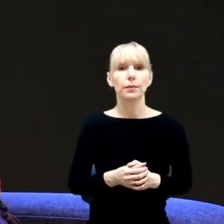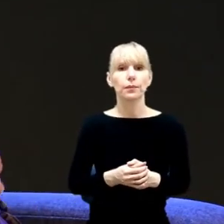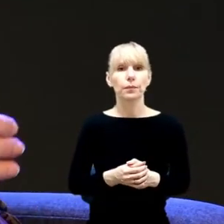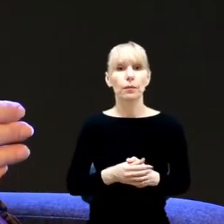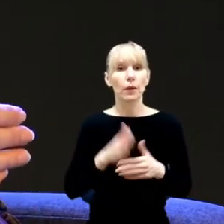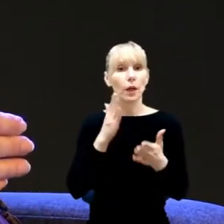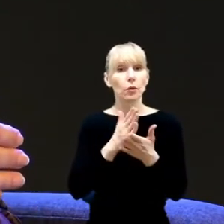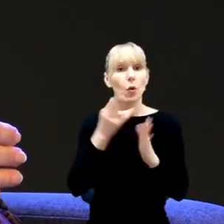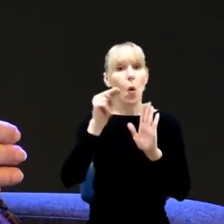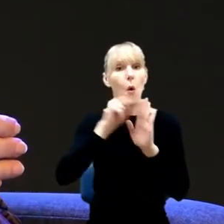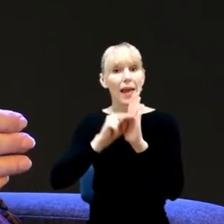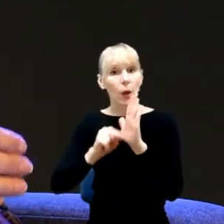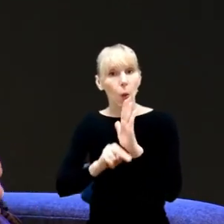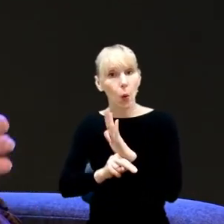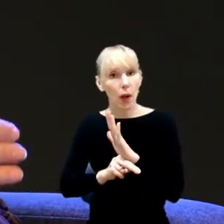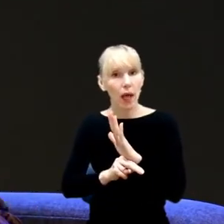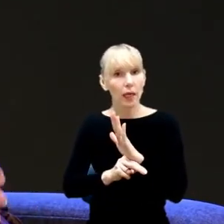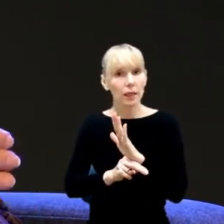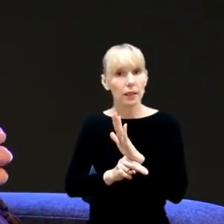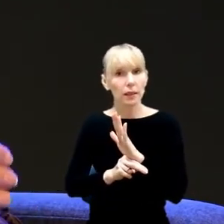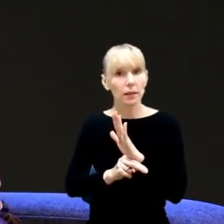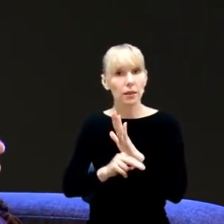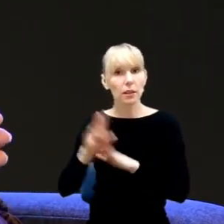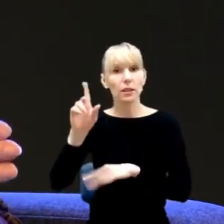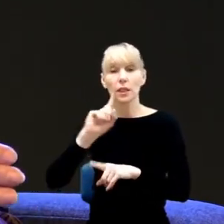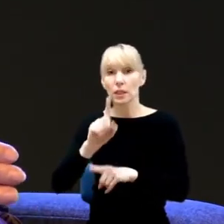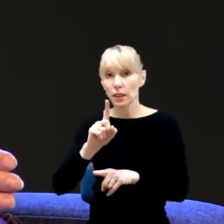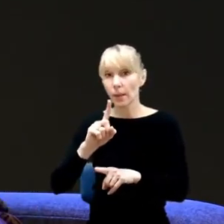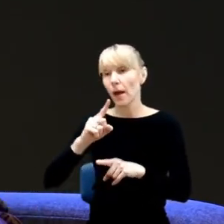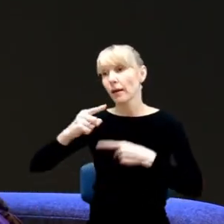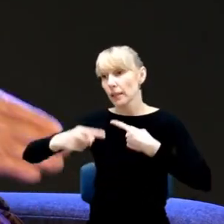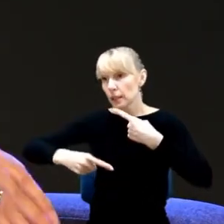regulacje się systematycznie i ciągle zmieniają,